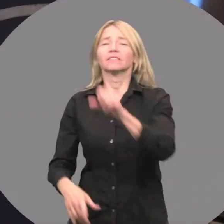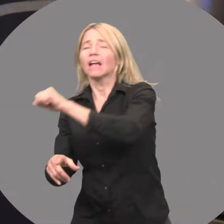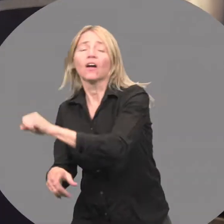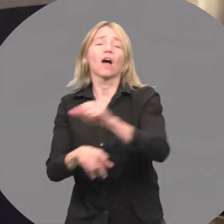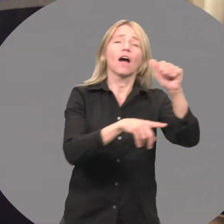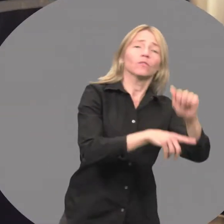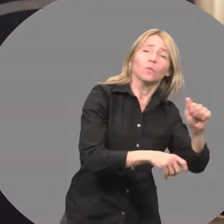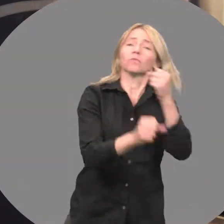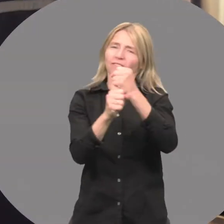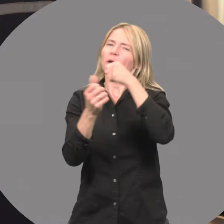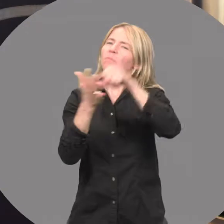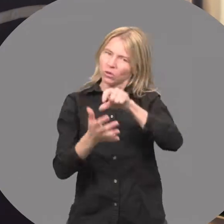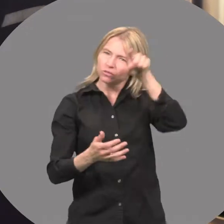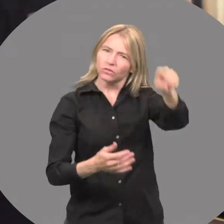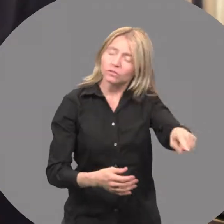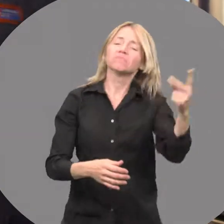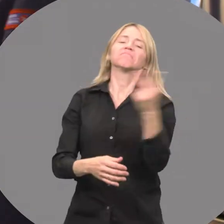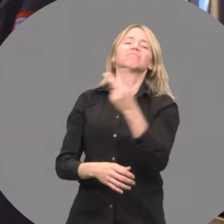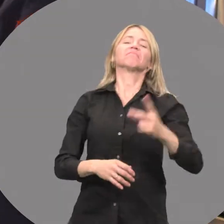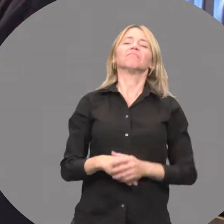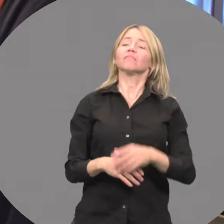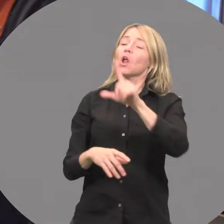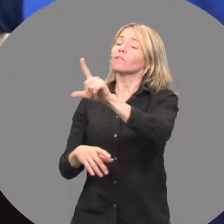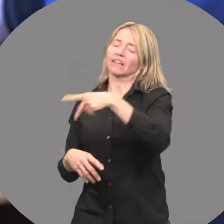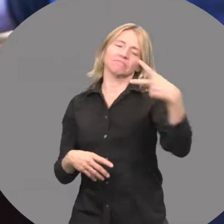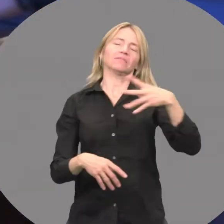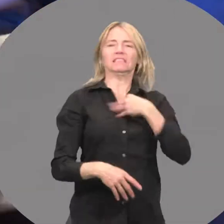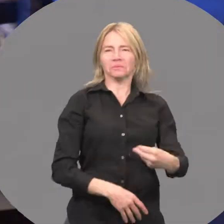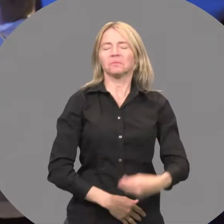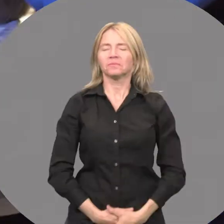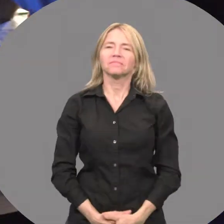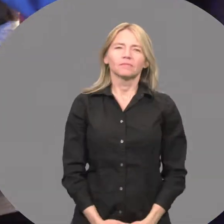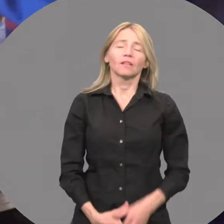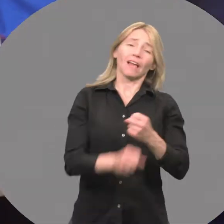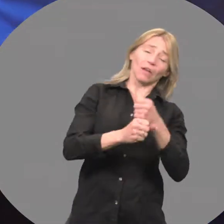Narrateur : Sharon et Andrew travaillent aux postes. Levi est leur garçon.